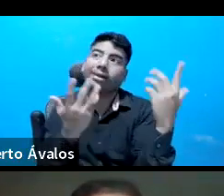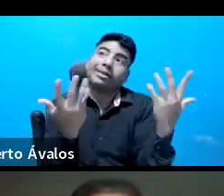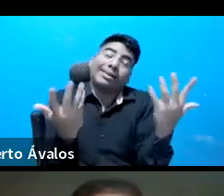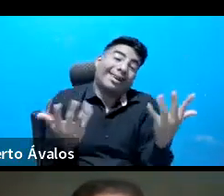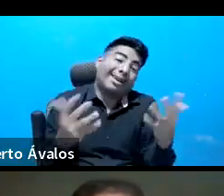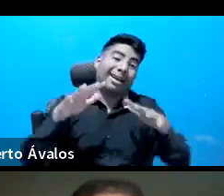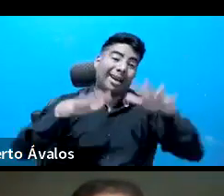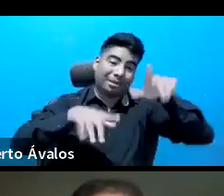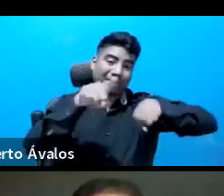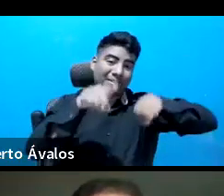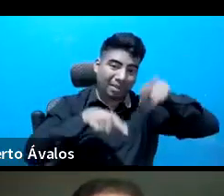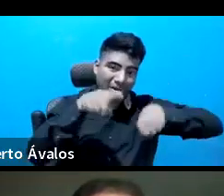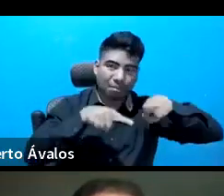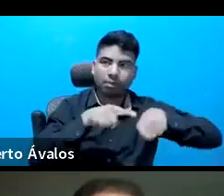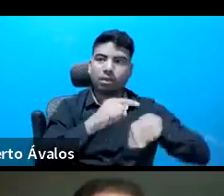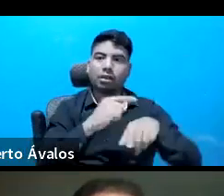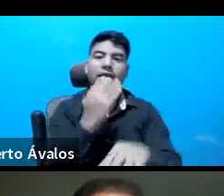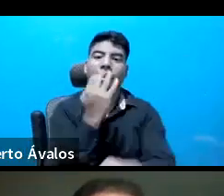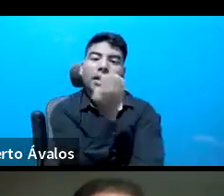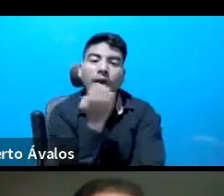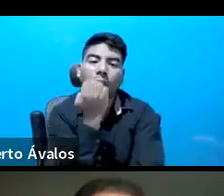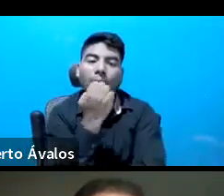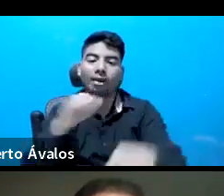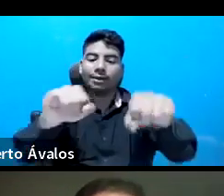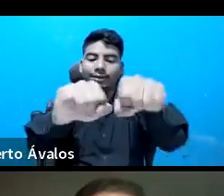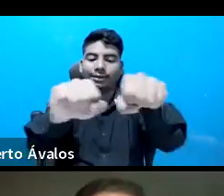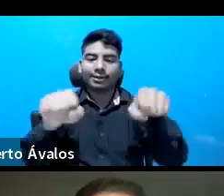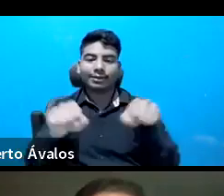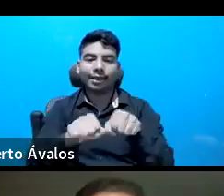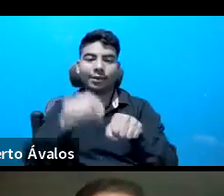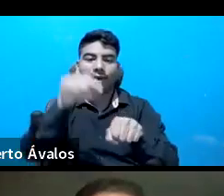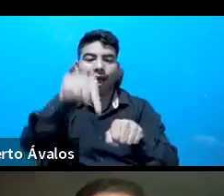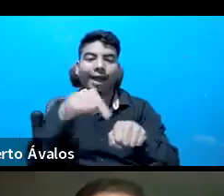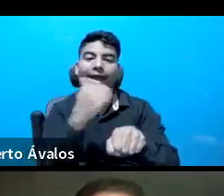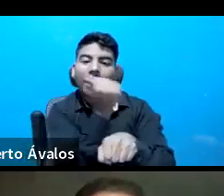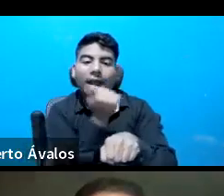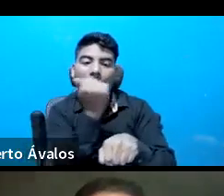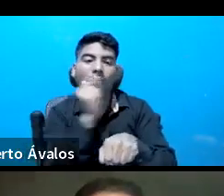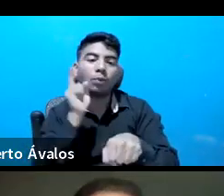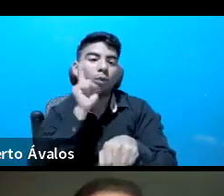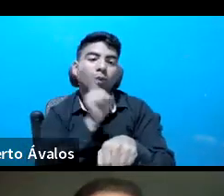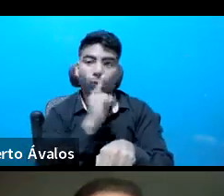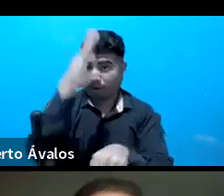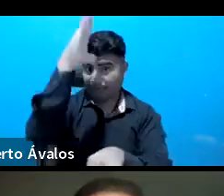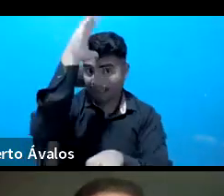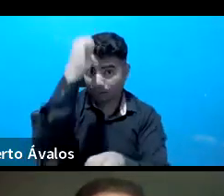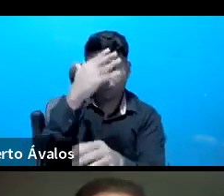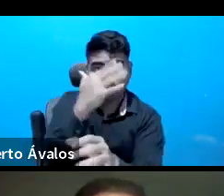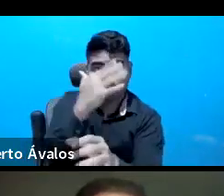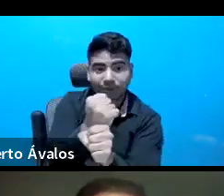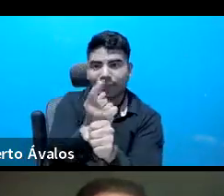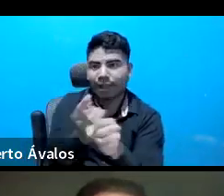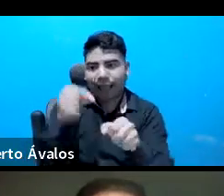o un cuarto , entonces a veces , entonces a veces depende de las convenciones que hay en el aula. Cómo se usan estos